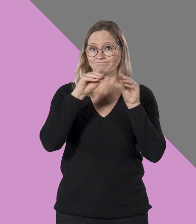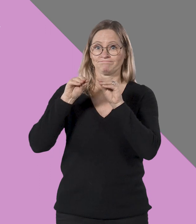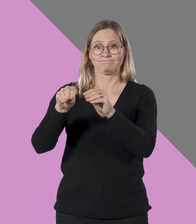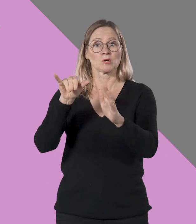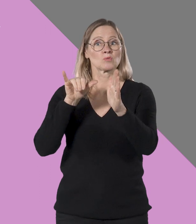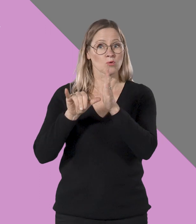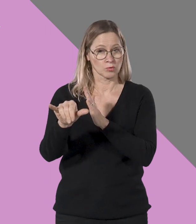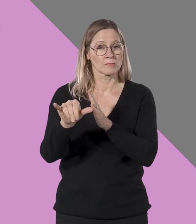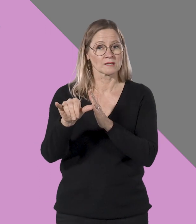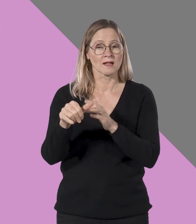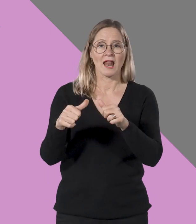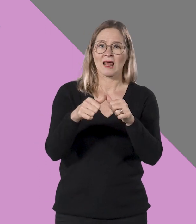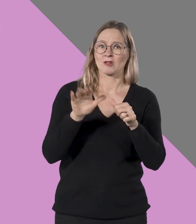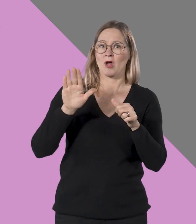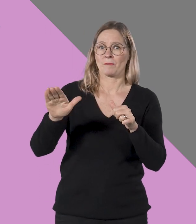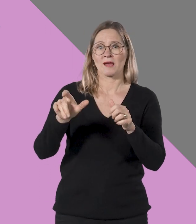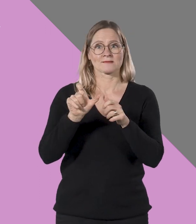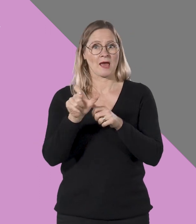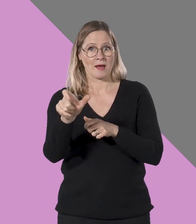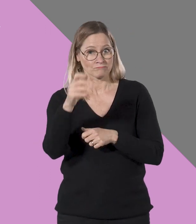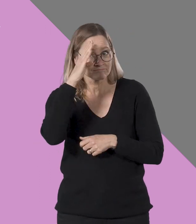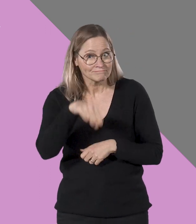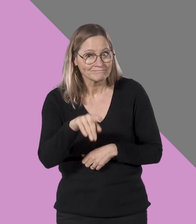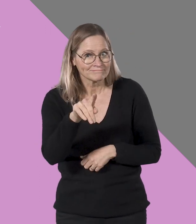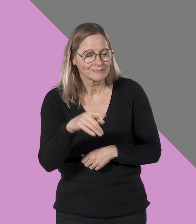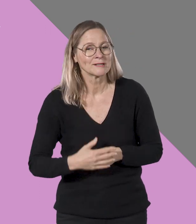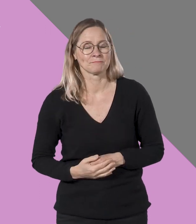ovat nyt nähtävissä myös Youtubessa liiton omalla kanavalla?